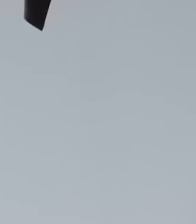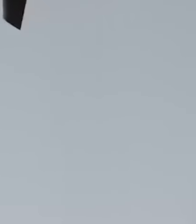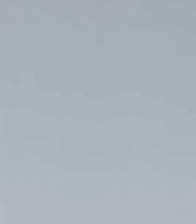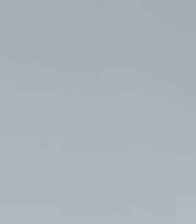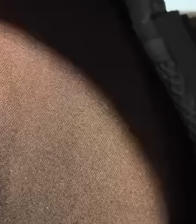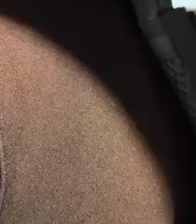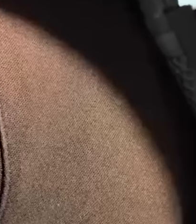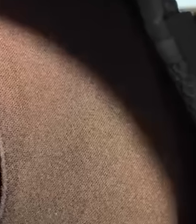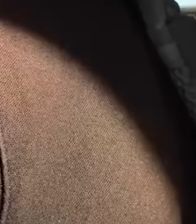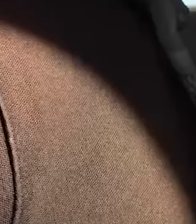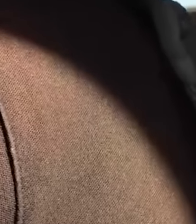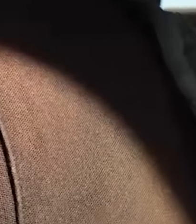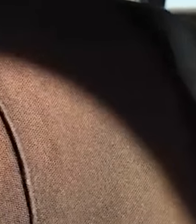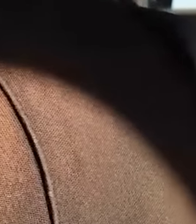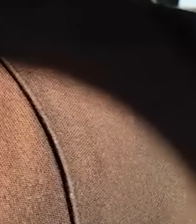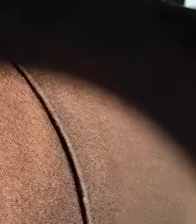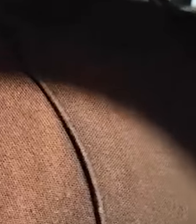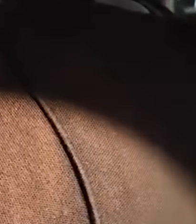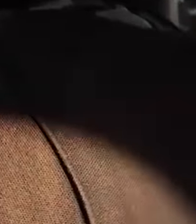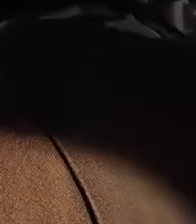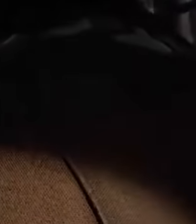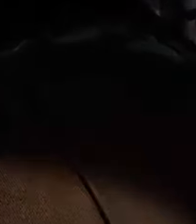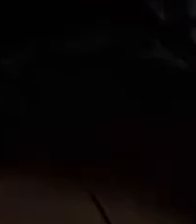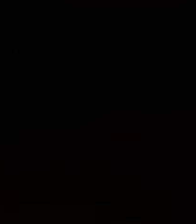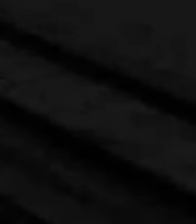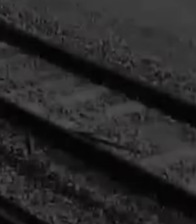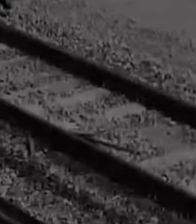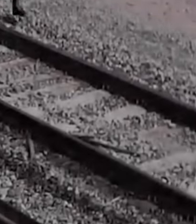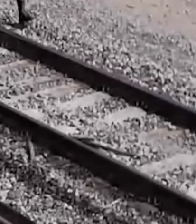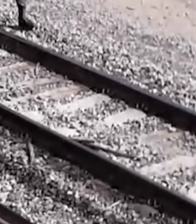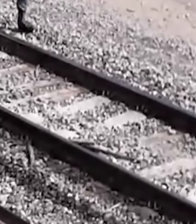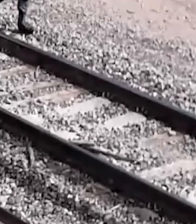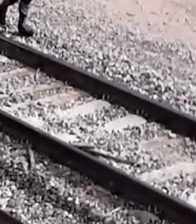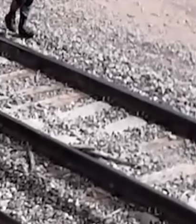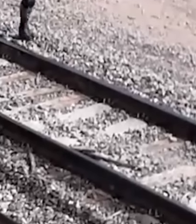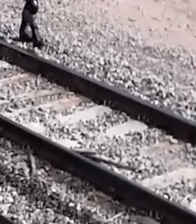sorpresa [música] que no les dan margen de maniobra. El mensaje es contundente.